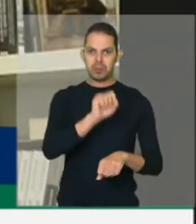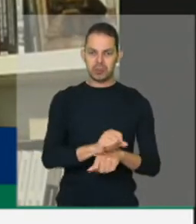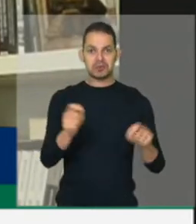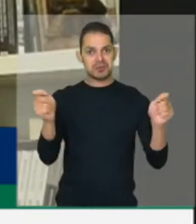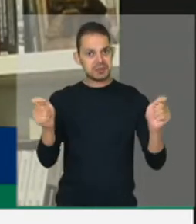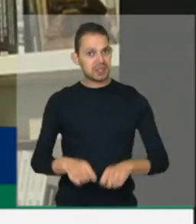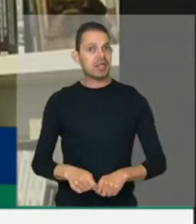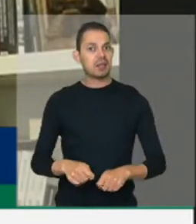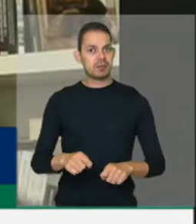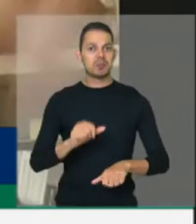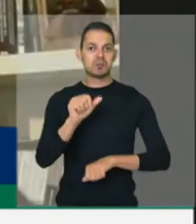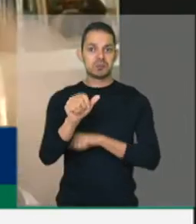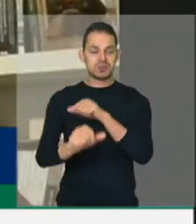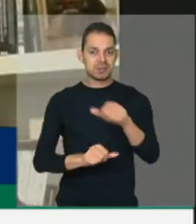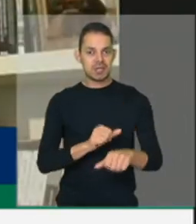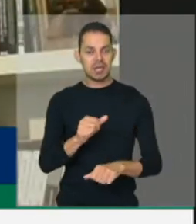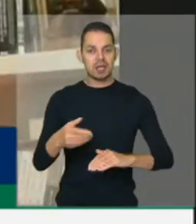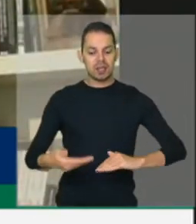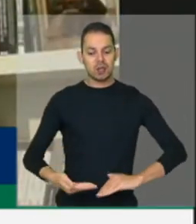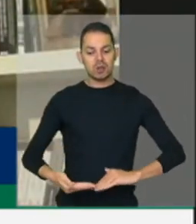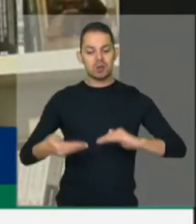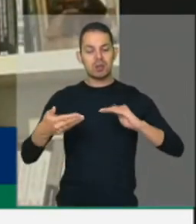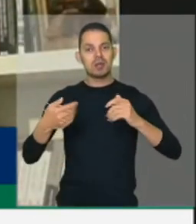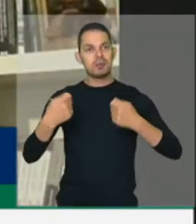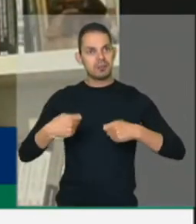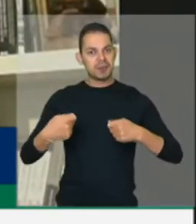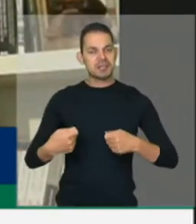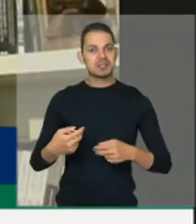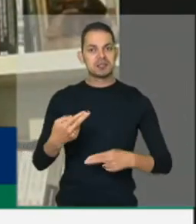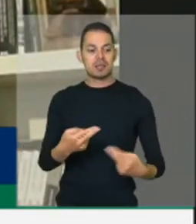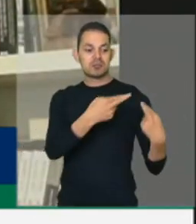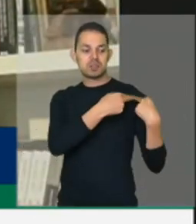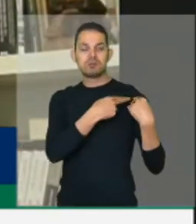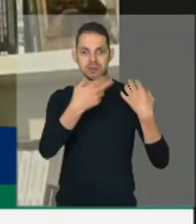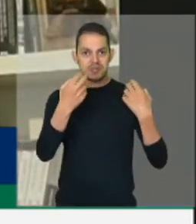MORTE CRIADO NO NOSSO PAÍS. E O CONGRESSO NACIONAL TEM QUE ASSUMIR ESSA RESPONSABILIDADE. HÁ CERCA DE DUAS SEMANAS